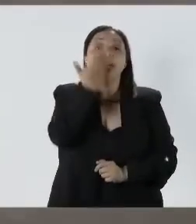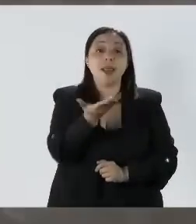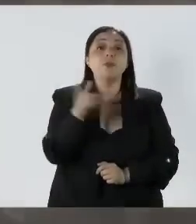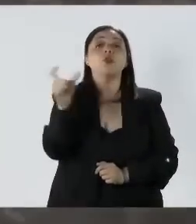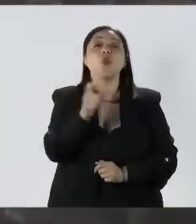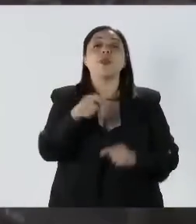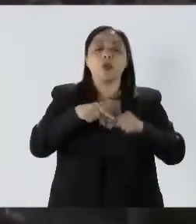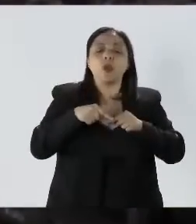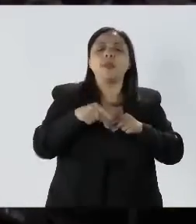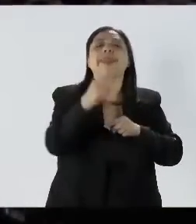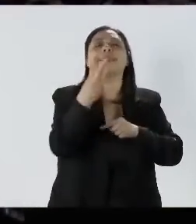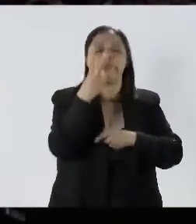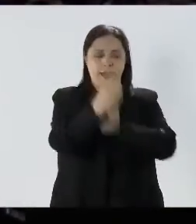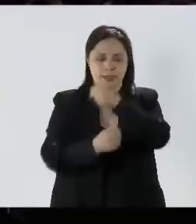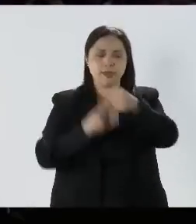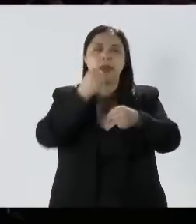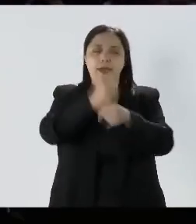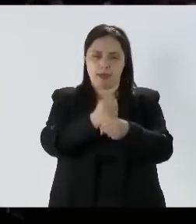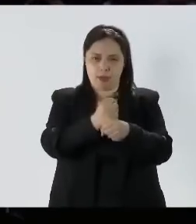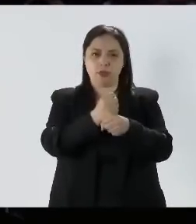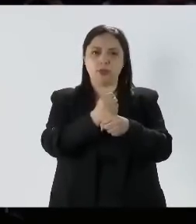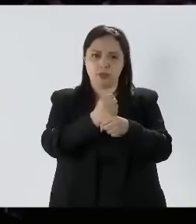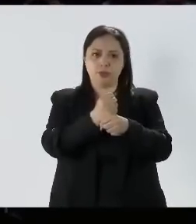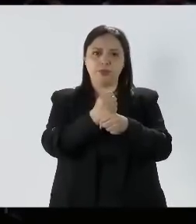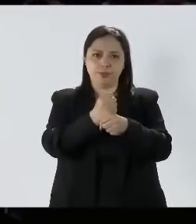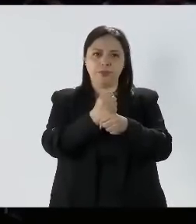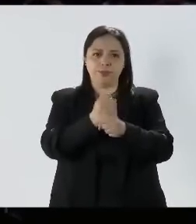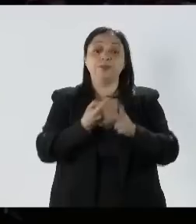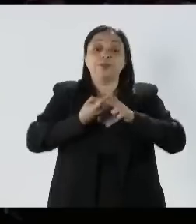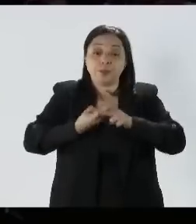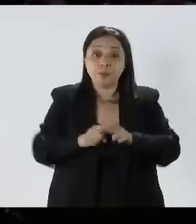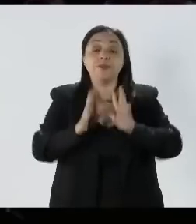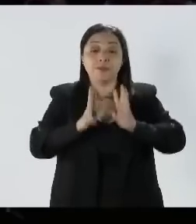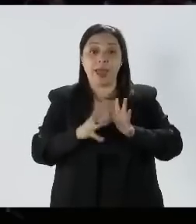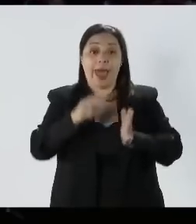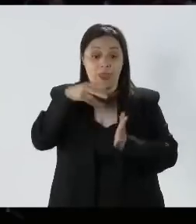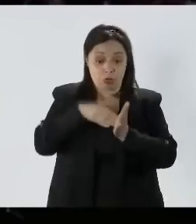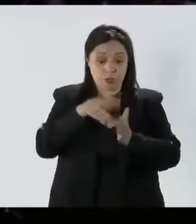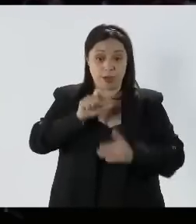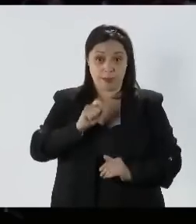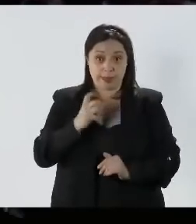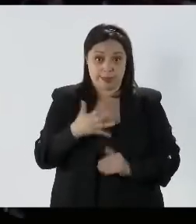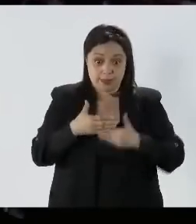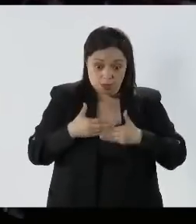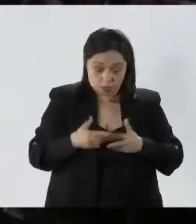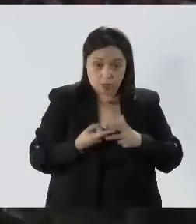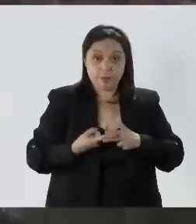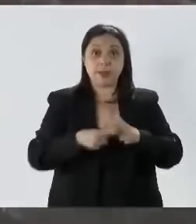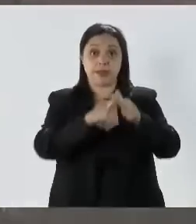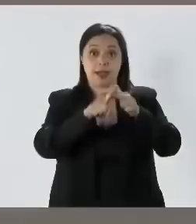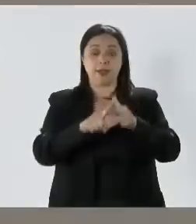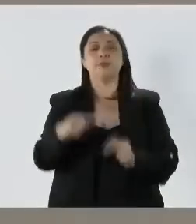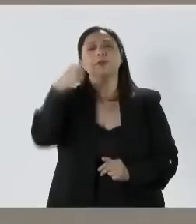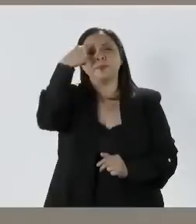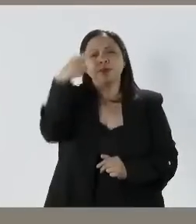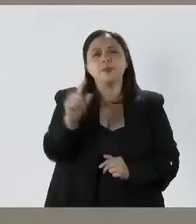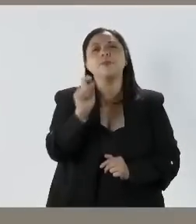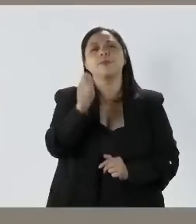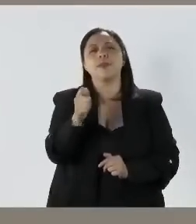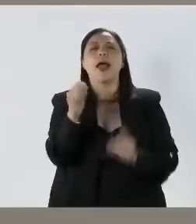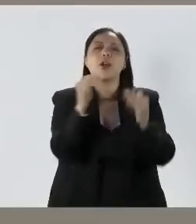años y vamos a empezar ya en este año para cuidar nuestras garzas creamos un sistem